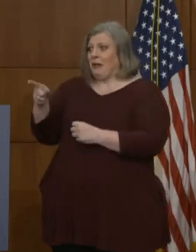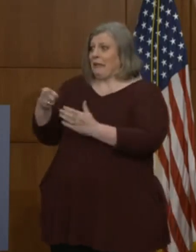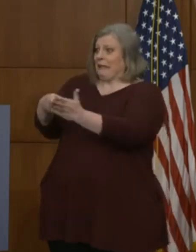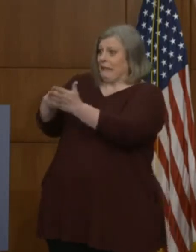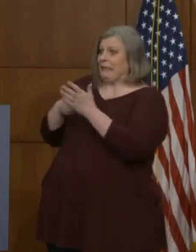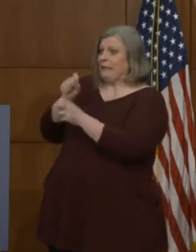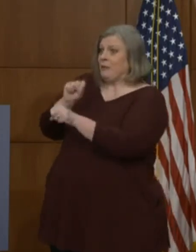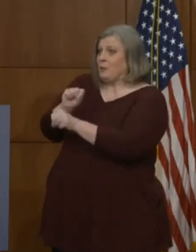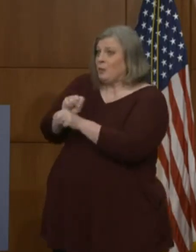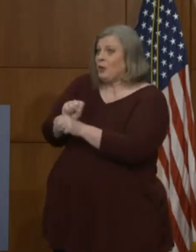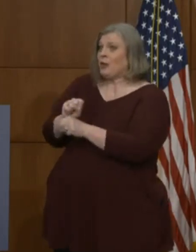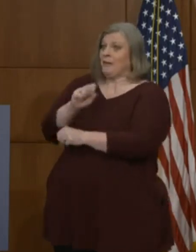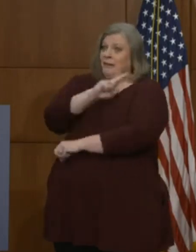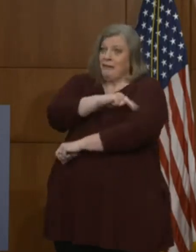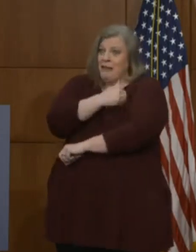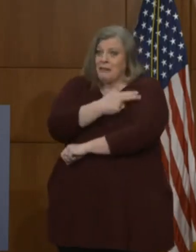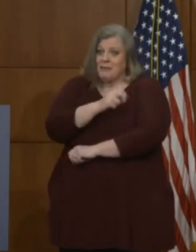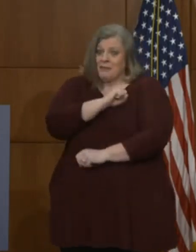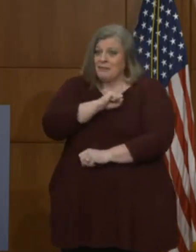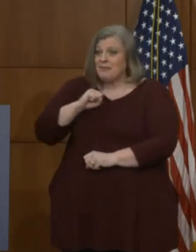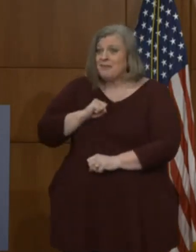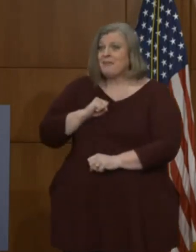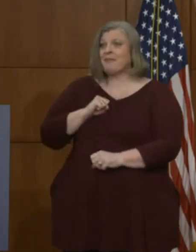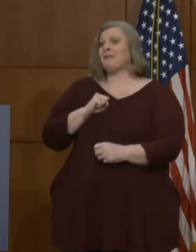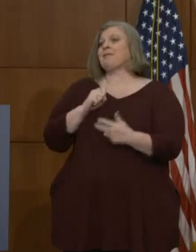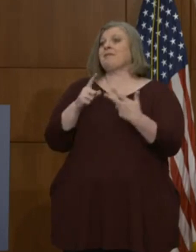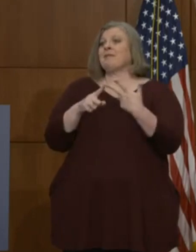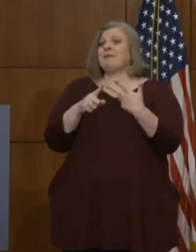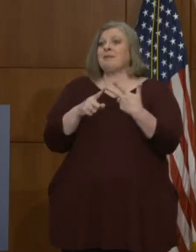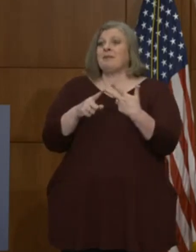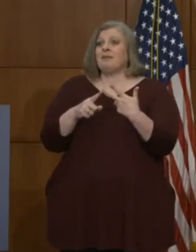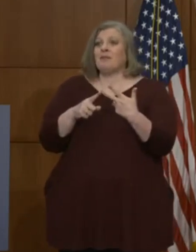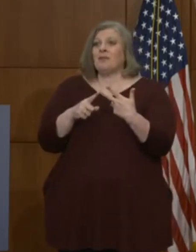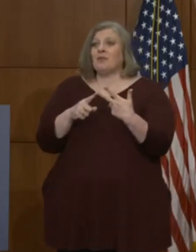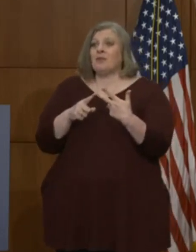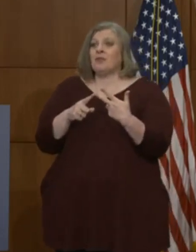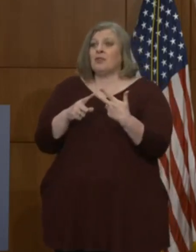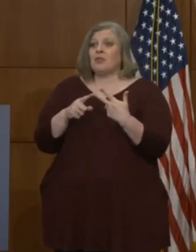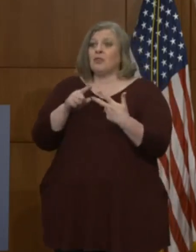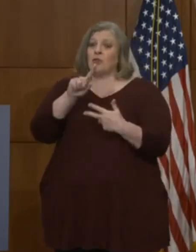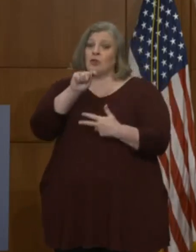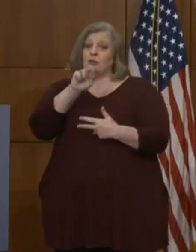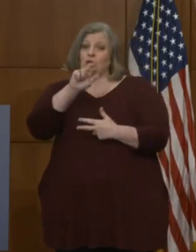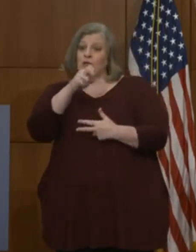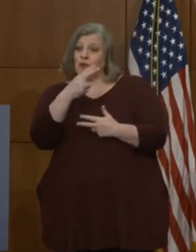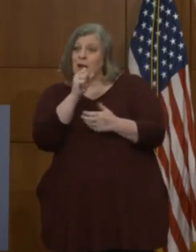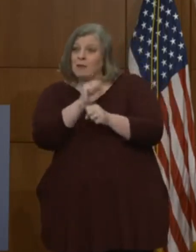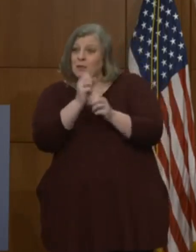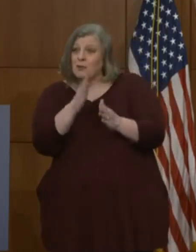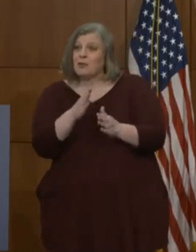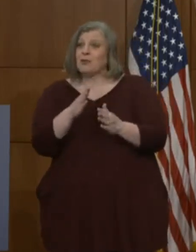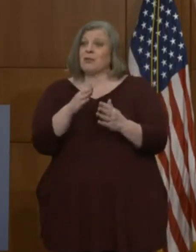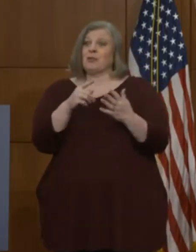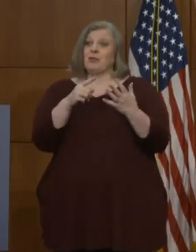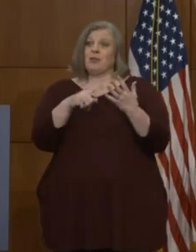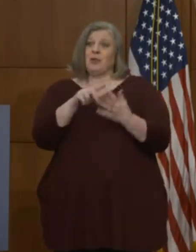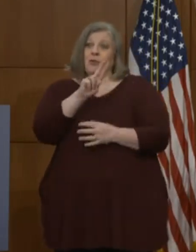ESPECIALLY FOR ESSENTIAL WORKERS HOSPITAL STAFF LAW WORKERS HOSPITAL STAFF LAW ENFORCEMENT SANITATION WORKERS ENFORCEMENT SANITATION WORKERS POSTAL WORKERS UPS AND DELIVERY